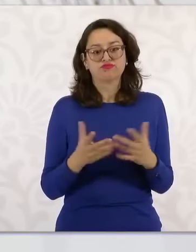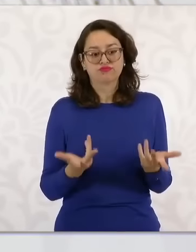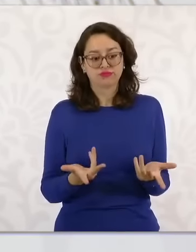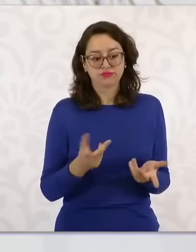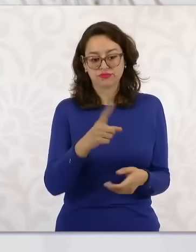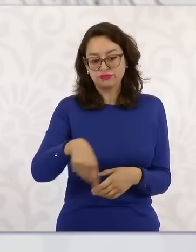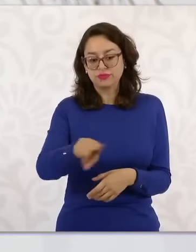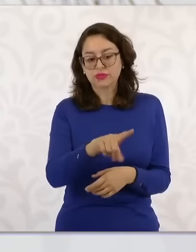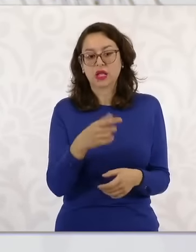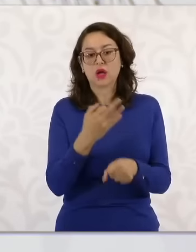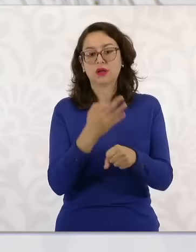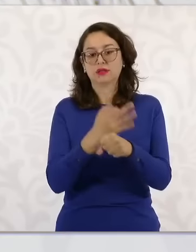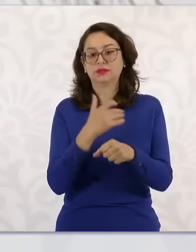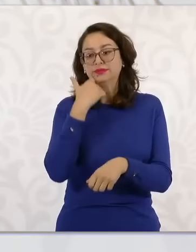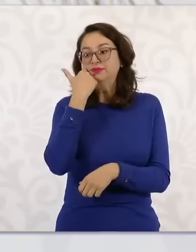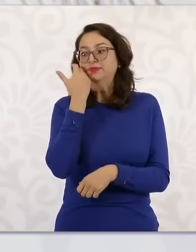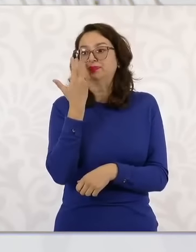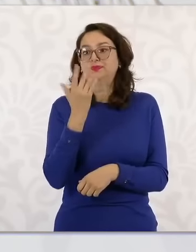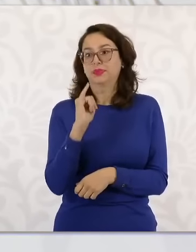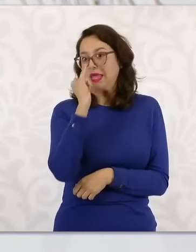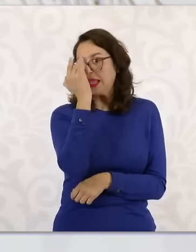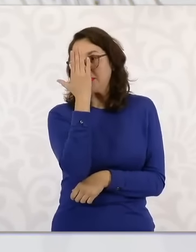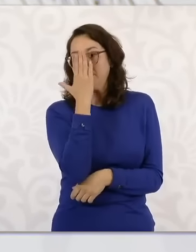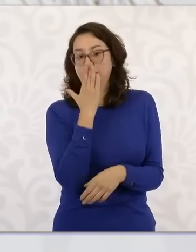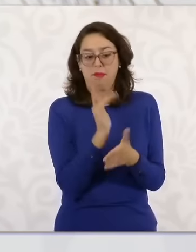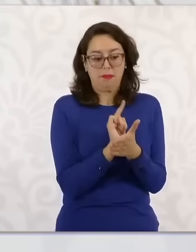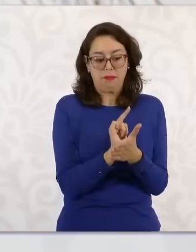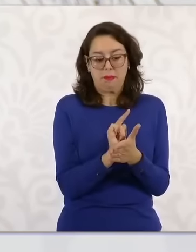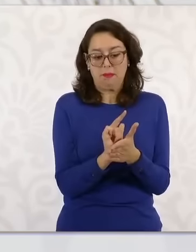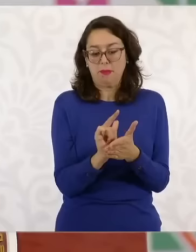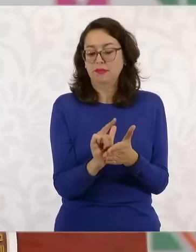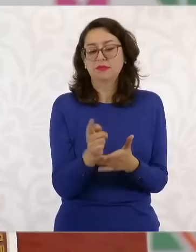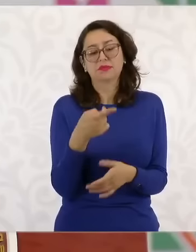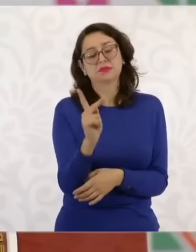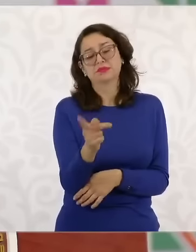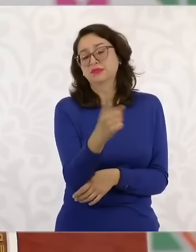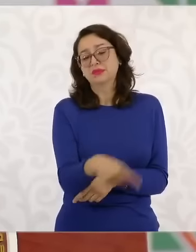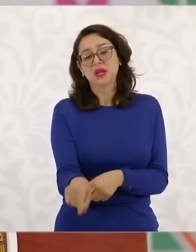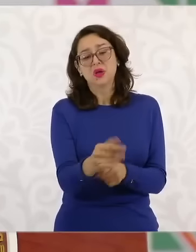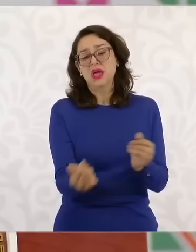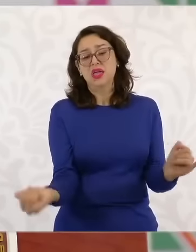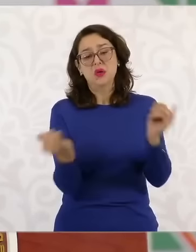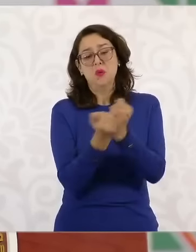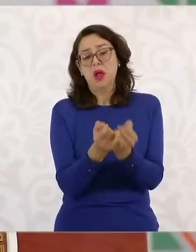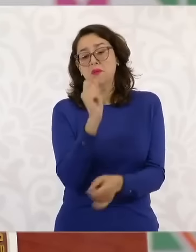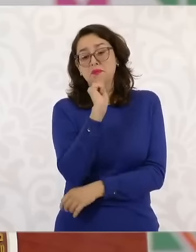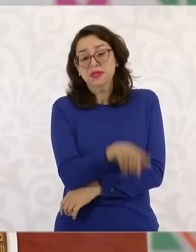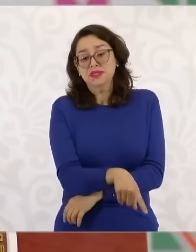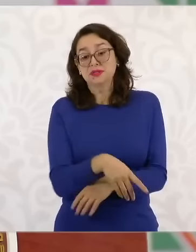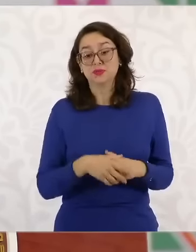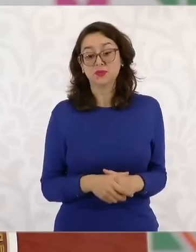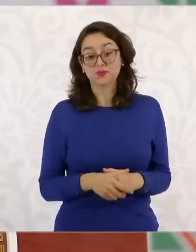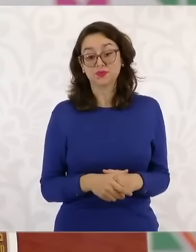la cara, ¿no? Pero todo representan lo mismo. Entonces ahora están buscando la alianza.